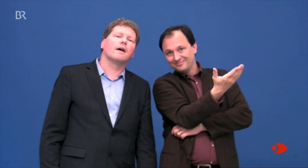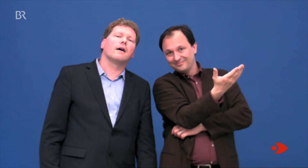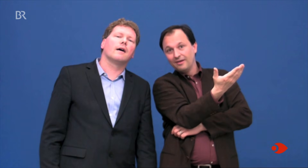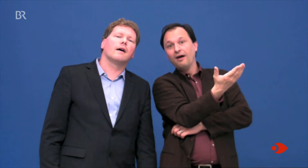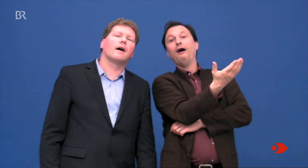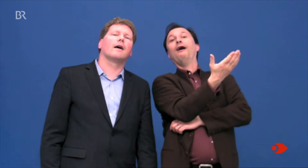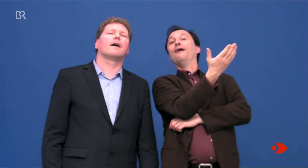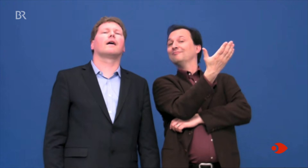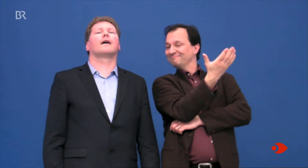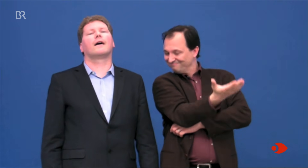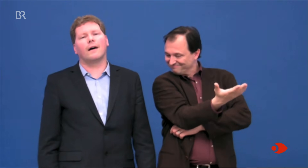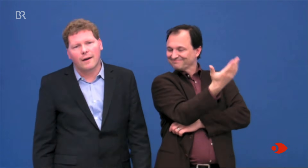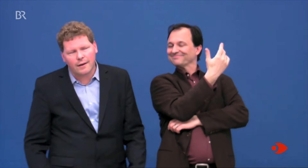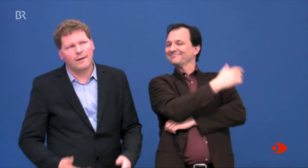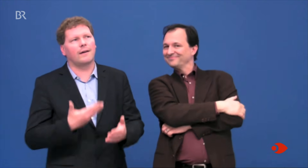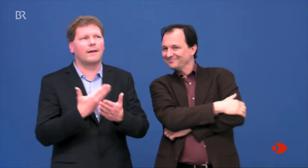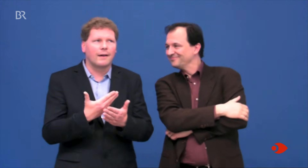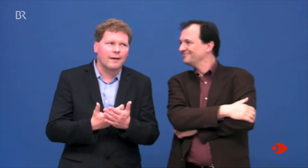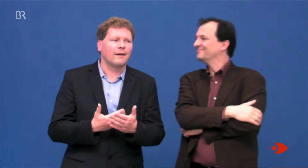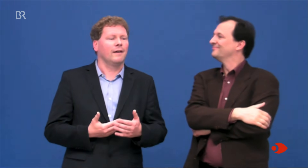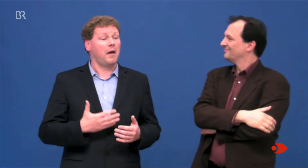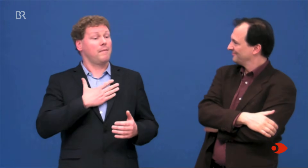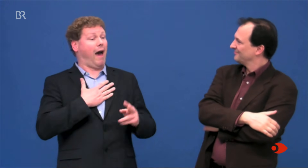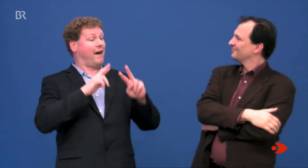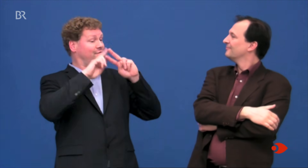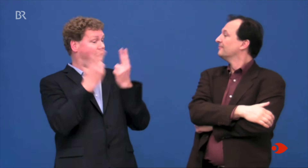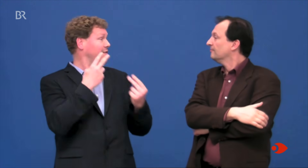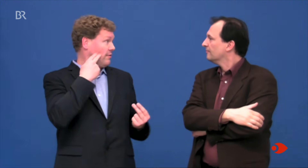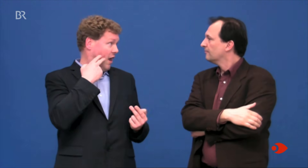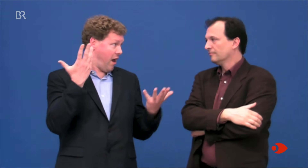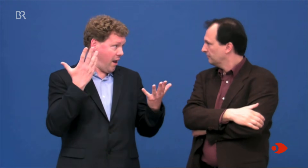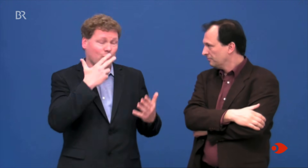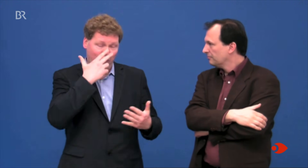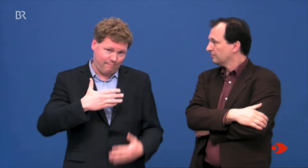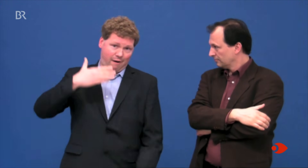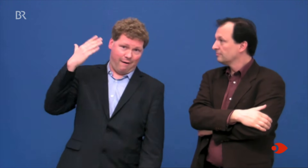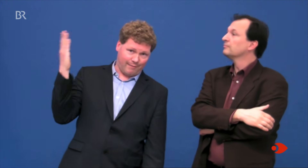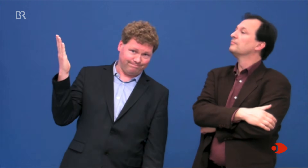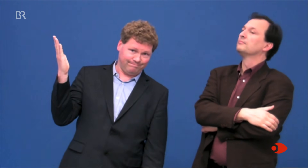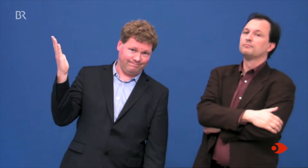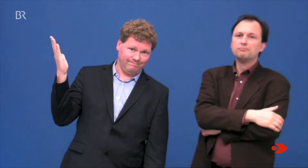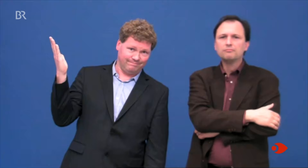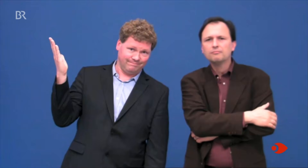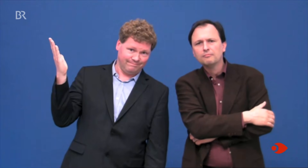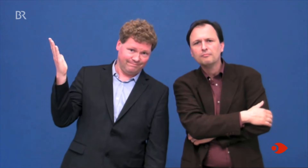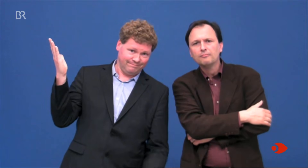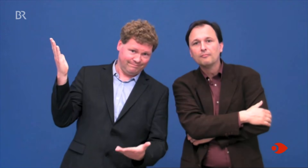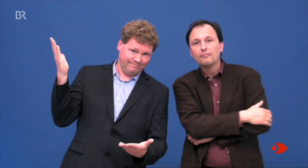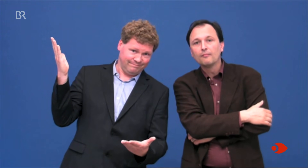Das ist sie! Ah ja, und meine Welt die heißt so: